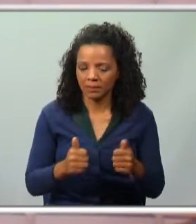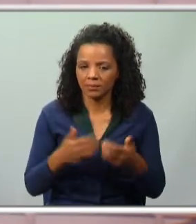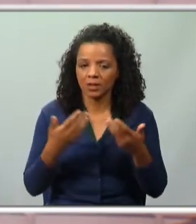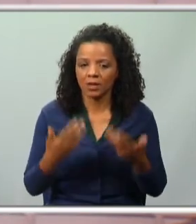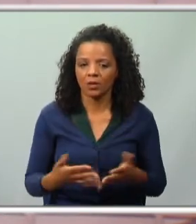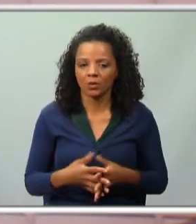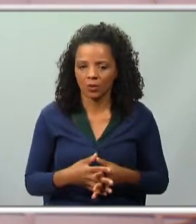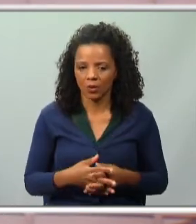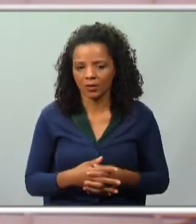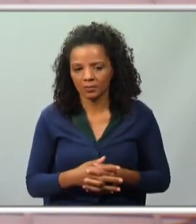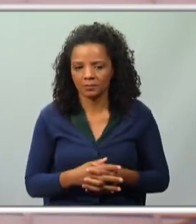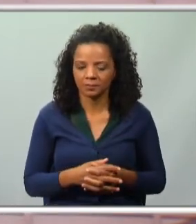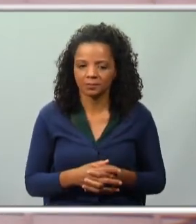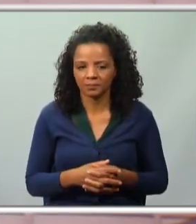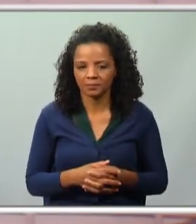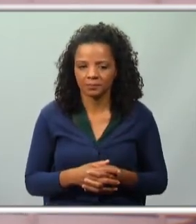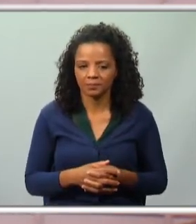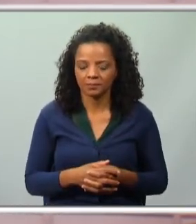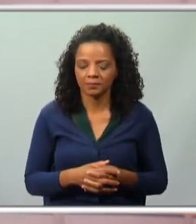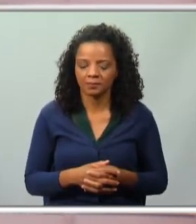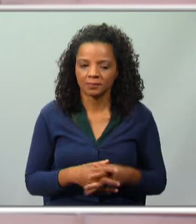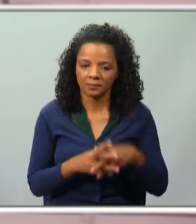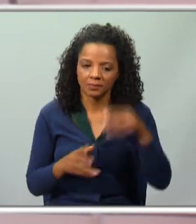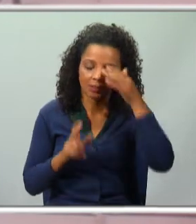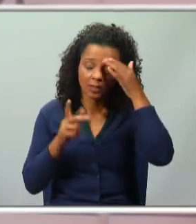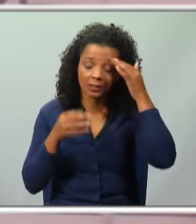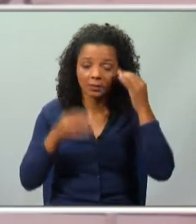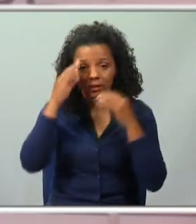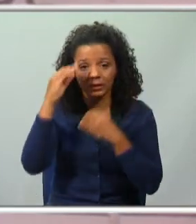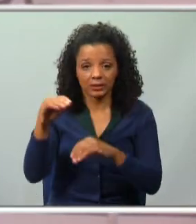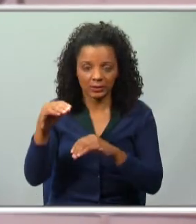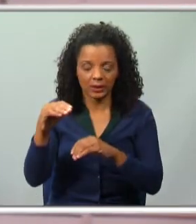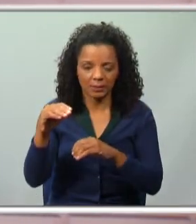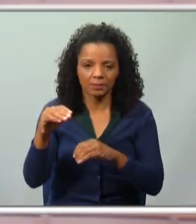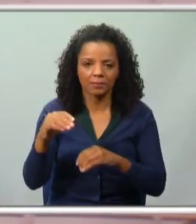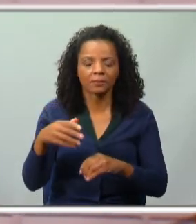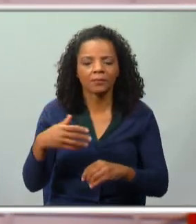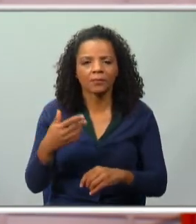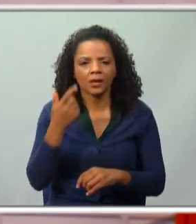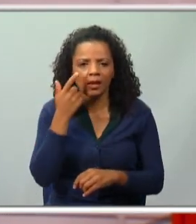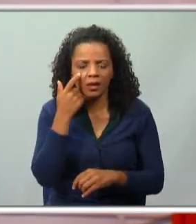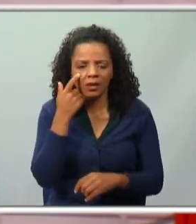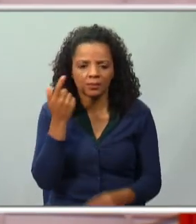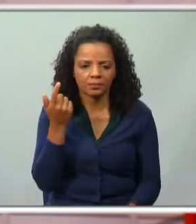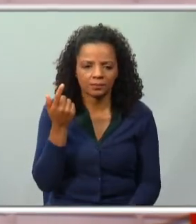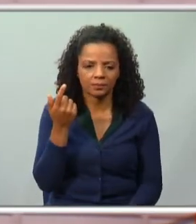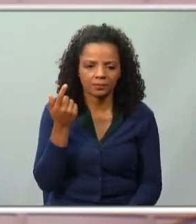deixar aqui com o momento a retirado da RTP ensina e vamos aqui ver um assistir 離開這裡的那一刻RTP教我們看表